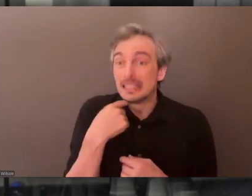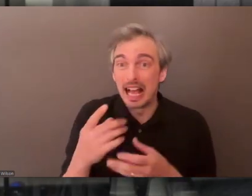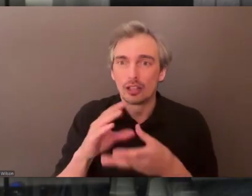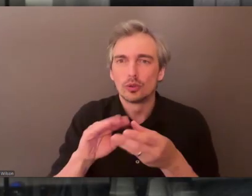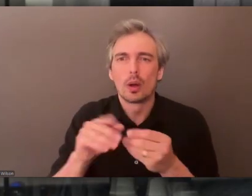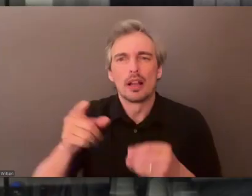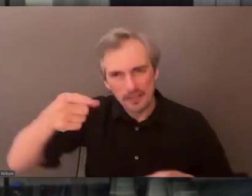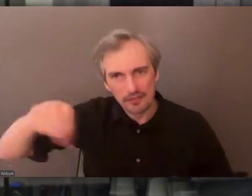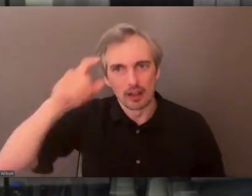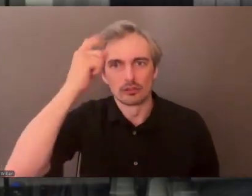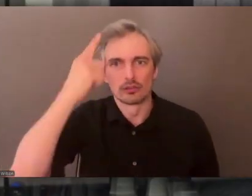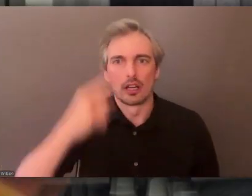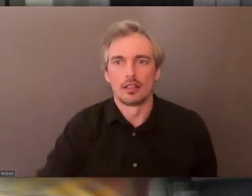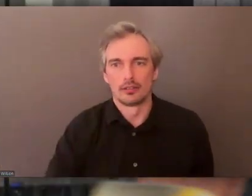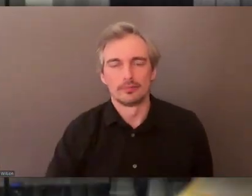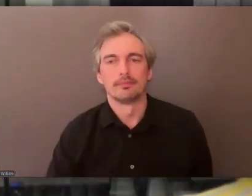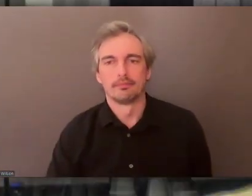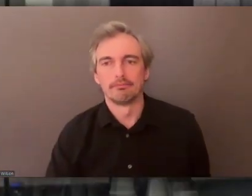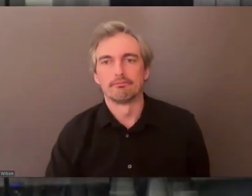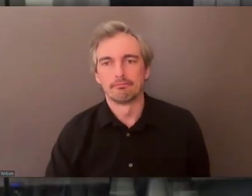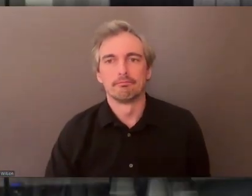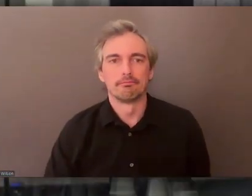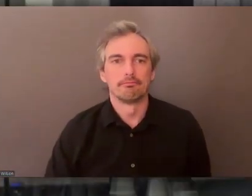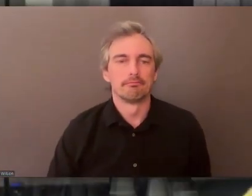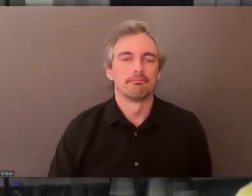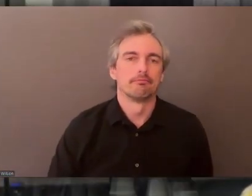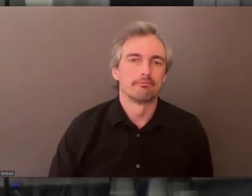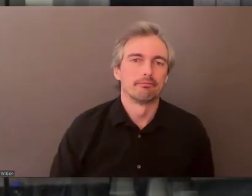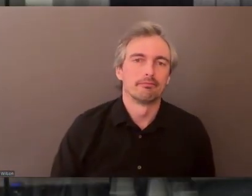オンラインで素晴らしい質問が来ていますね... これは理にかなっています。